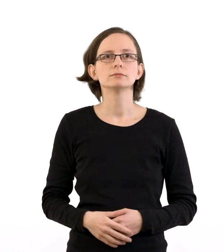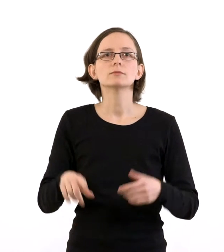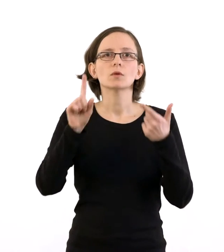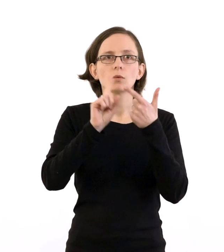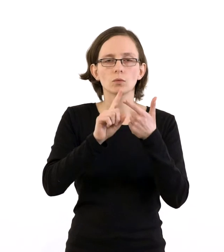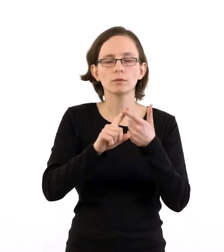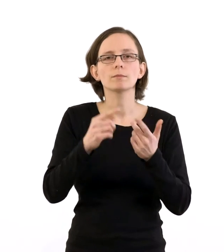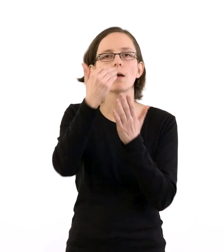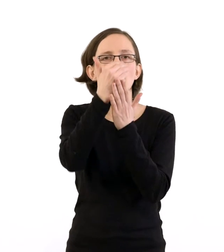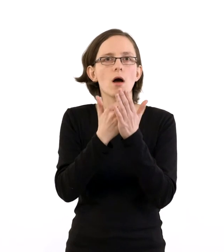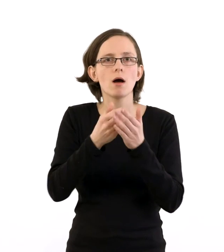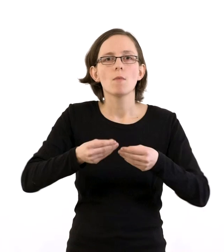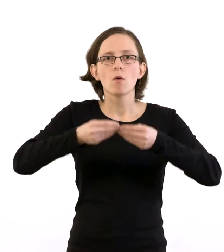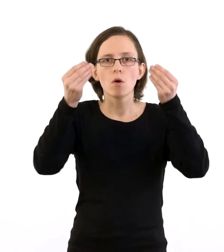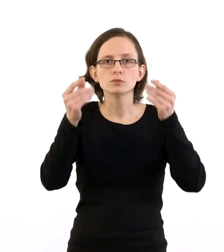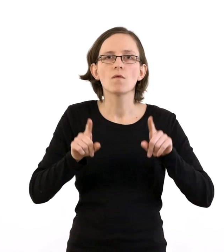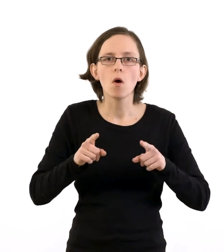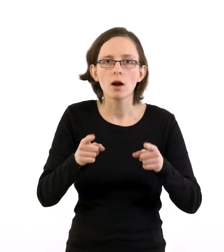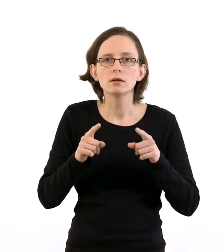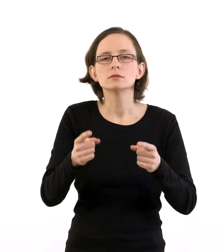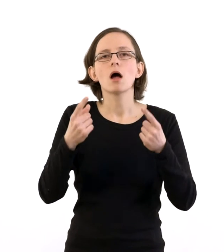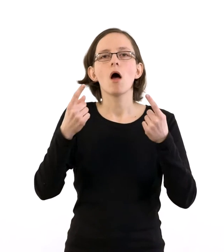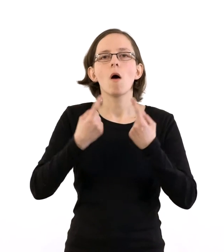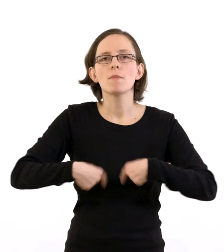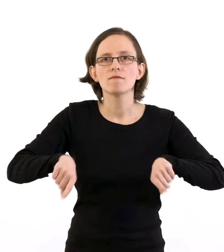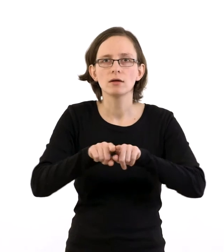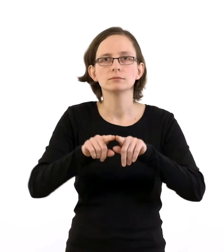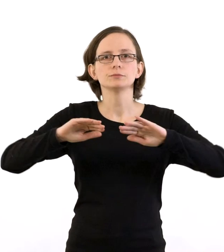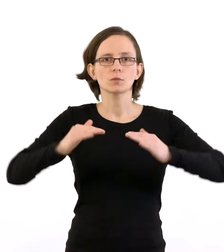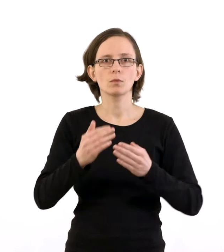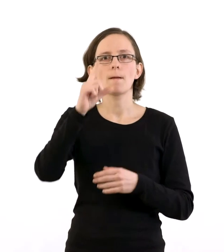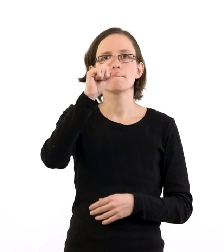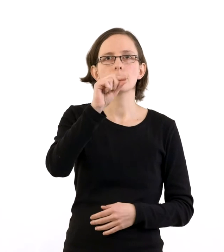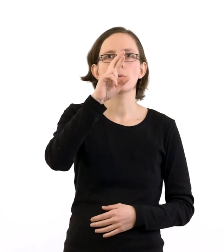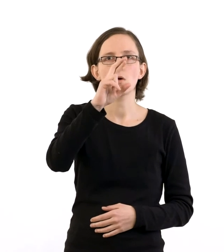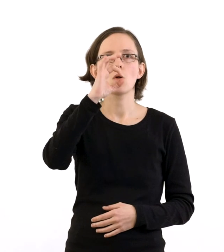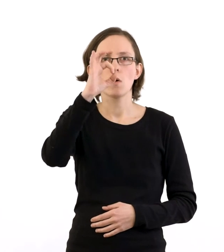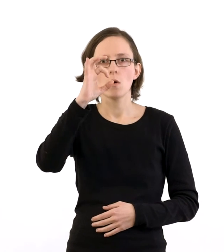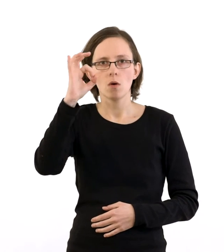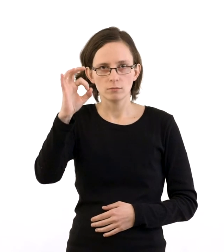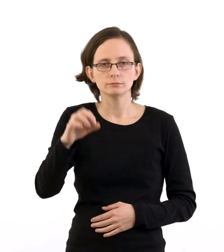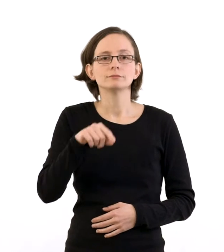Program Rozwoju Organizacji Obywatelskich (PROO)